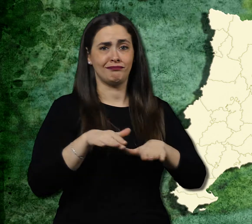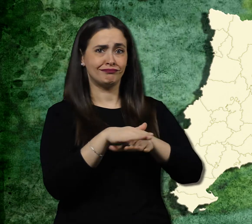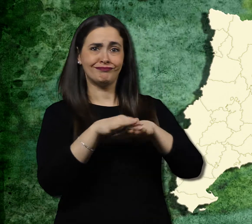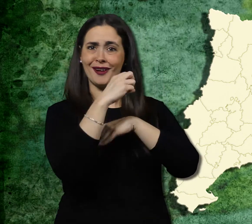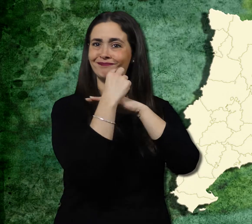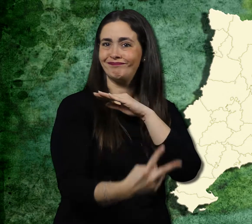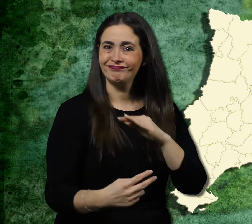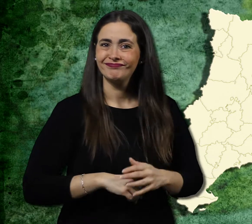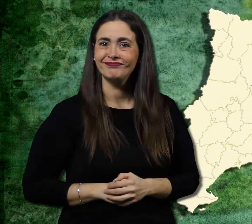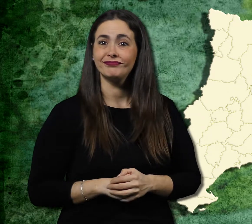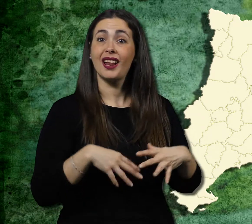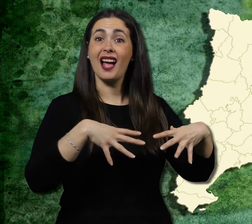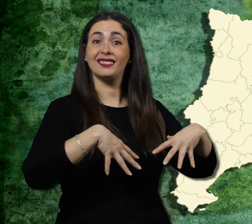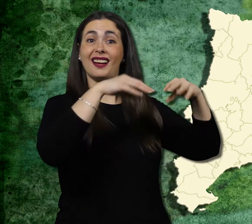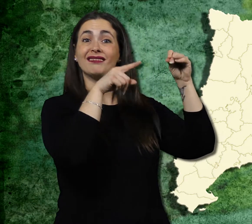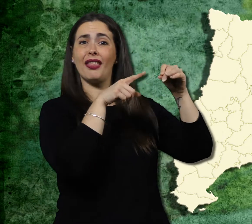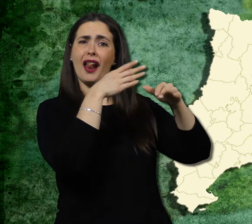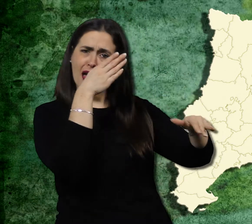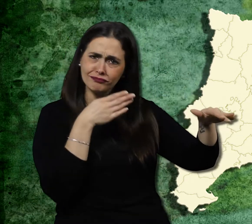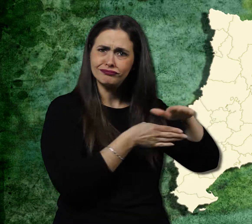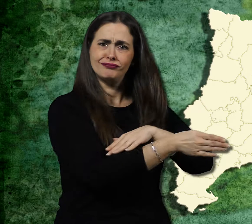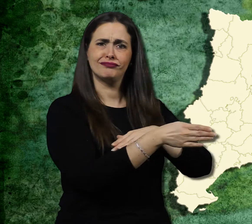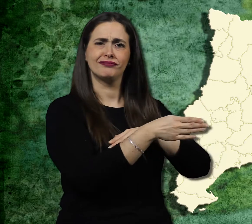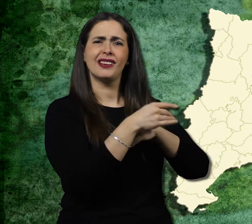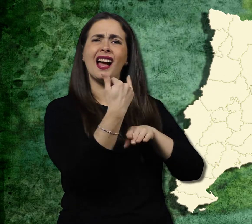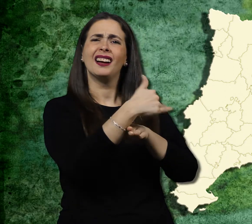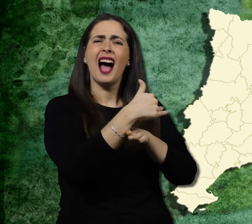si el temps acompanya, banyar-se en alguna de les platges.